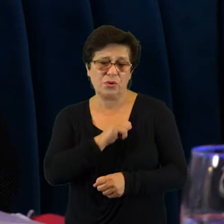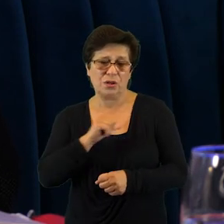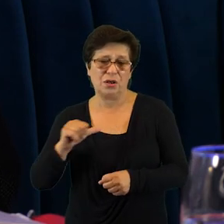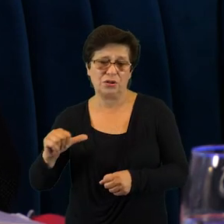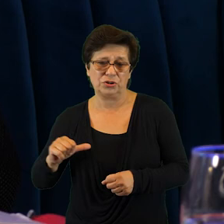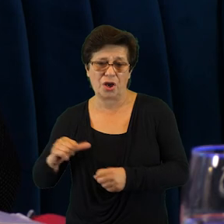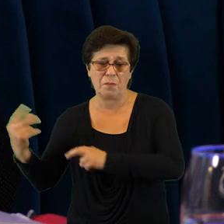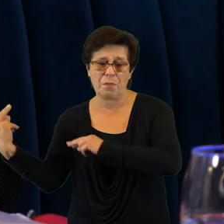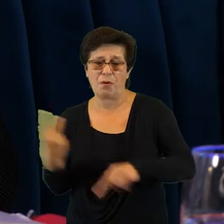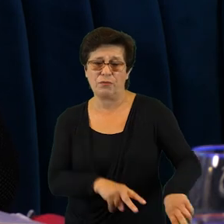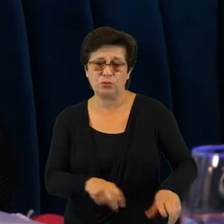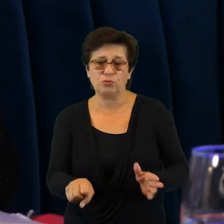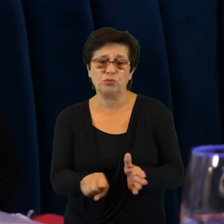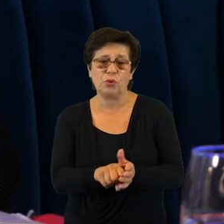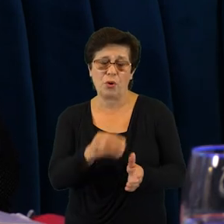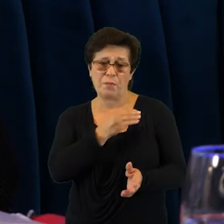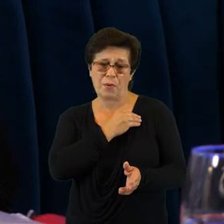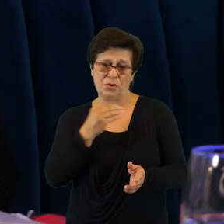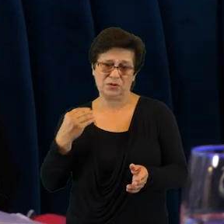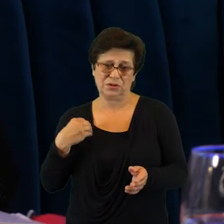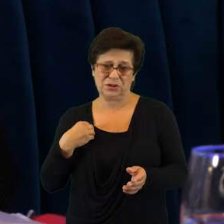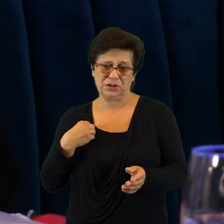mając nadzieję, że gdzieś tam schowa się w cieniu,